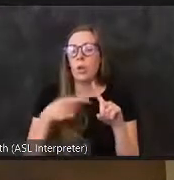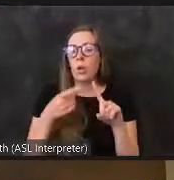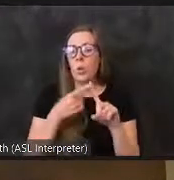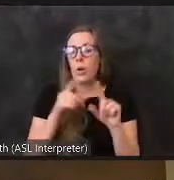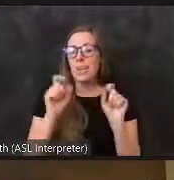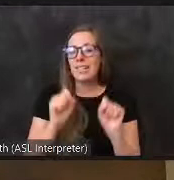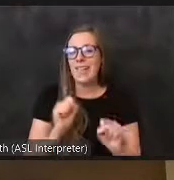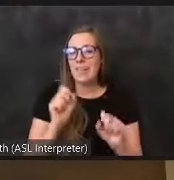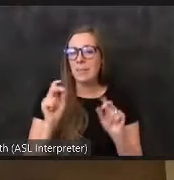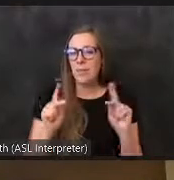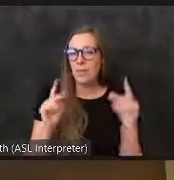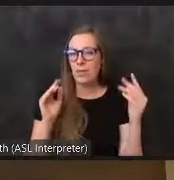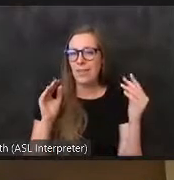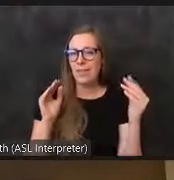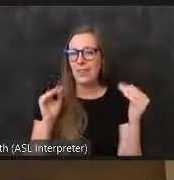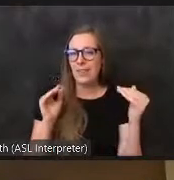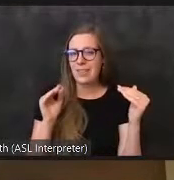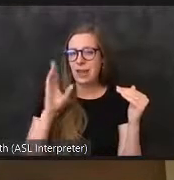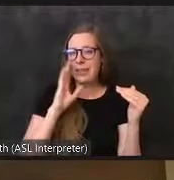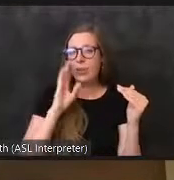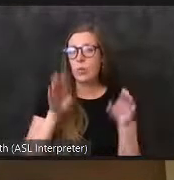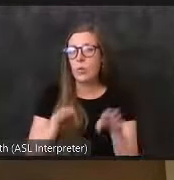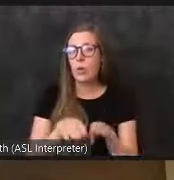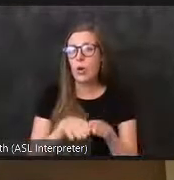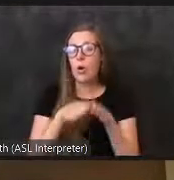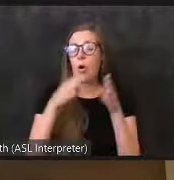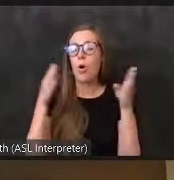es que el poule puede esperar que apertura haremos